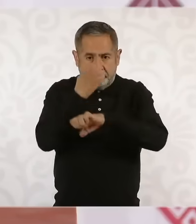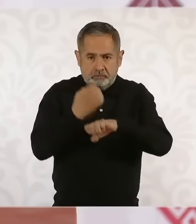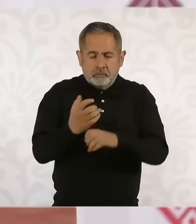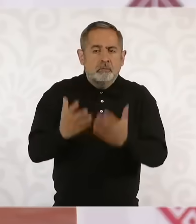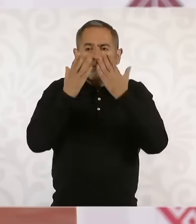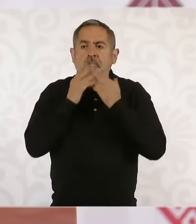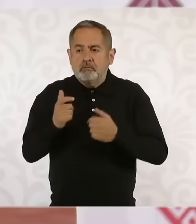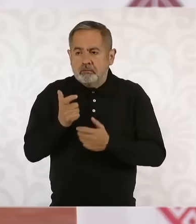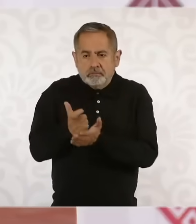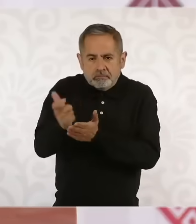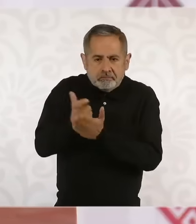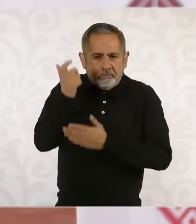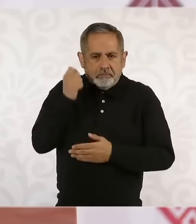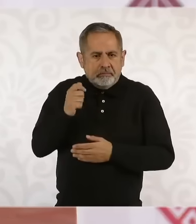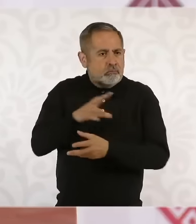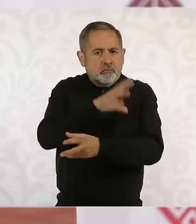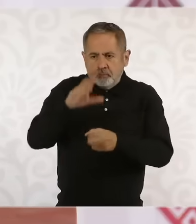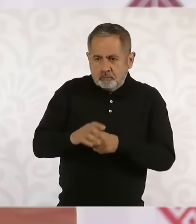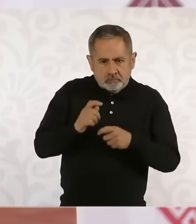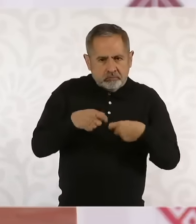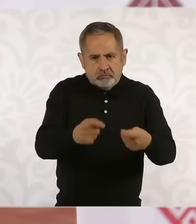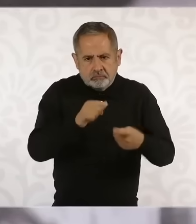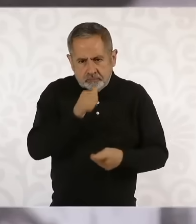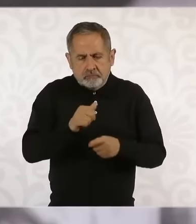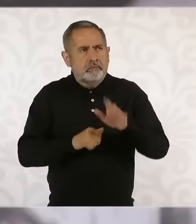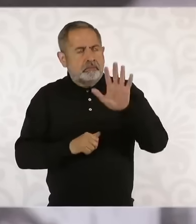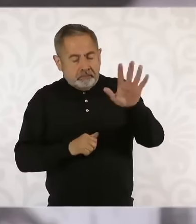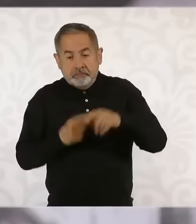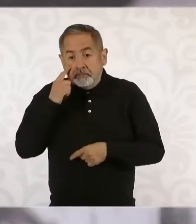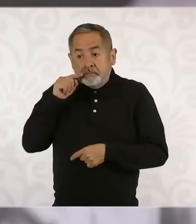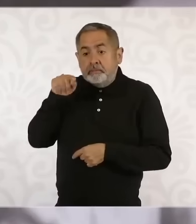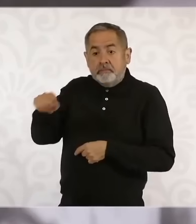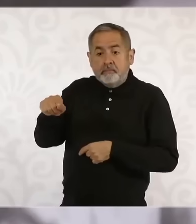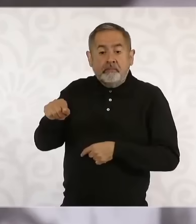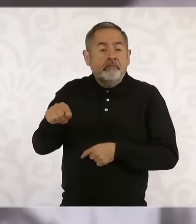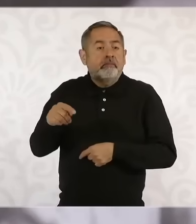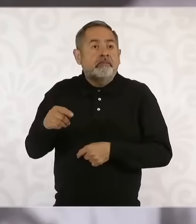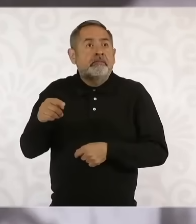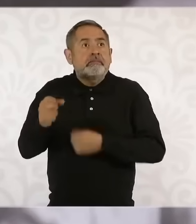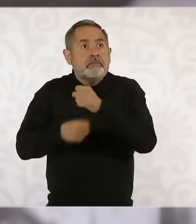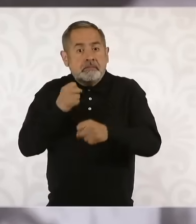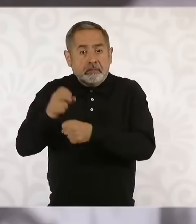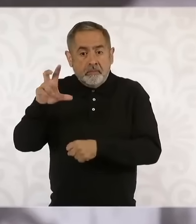atendemos a de manera universal a todos los menores de 30, a todas las personas